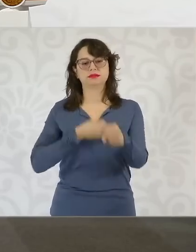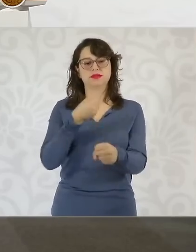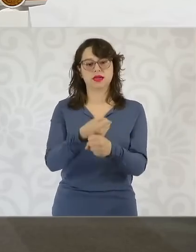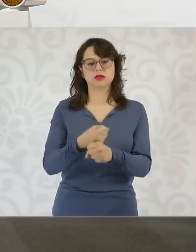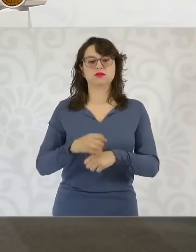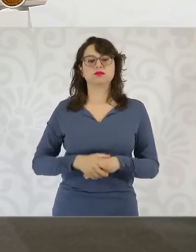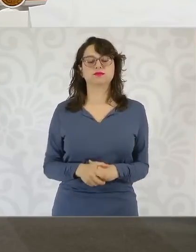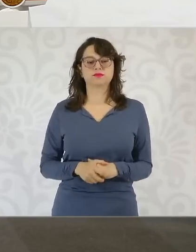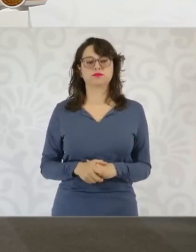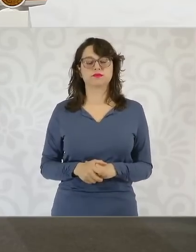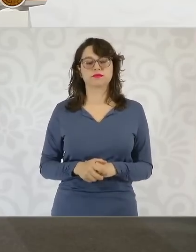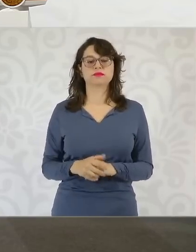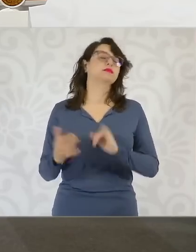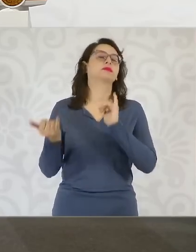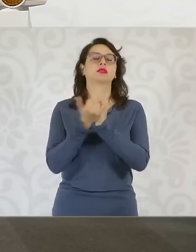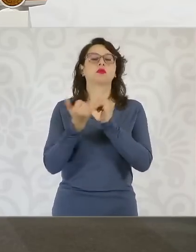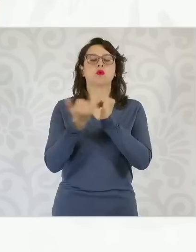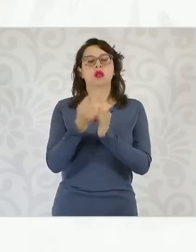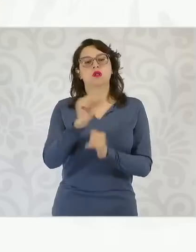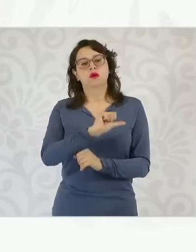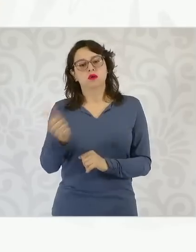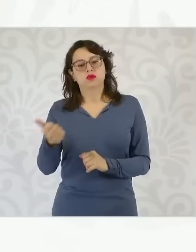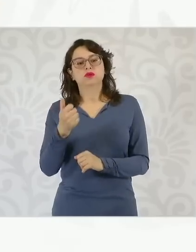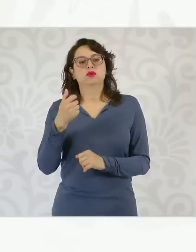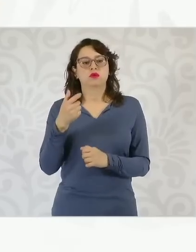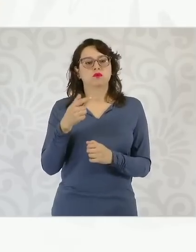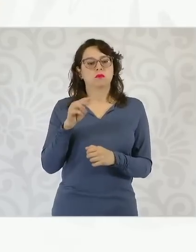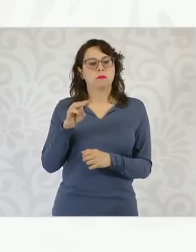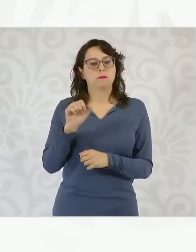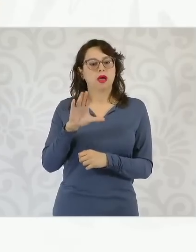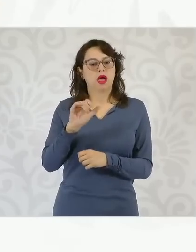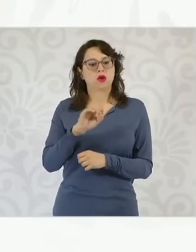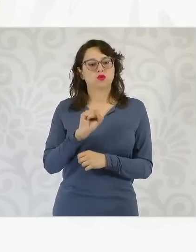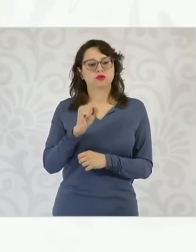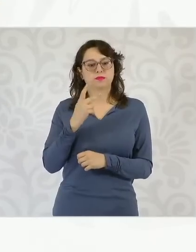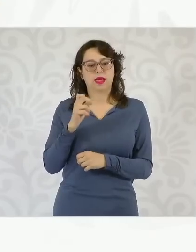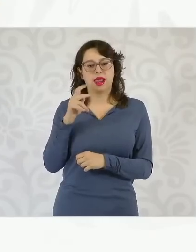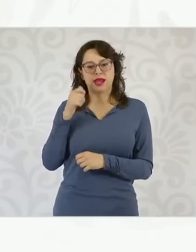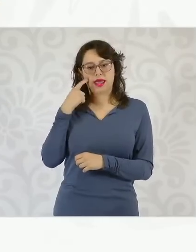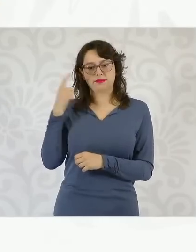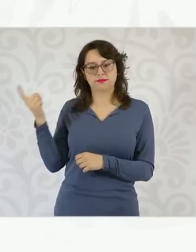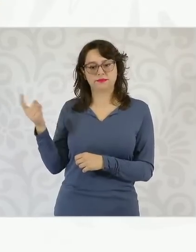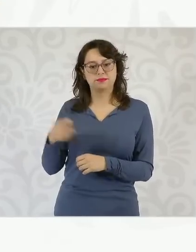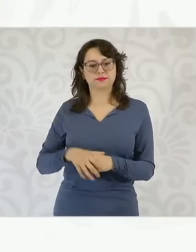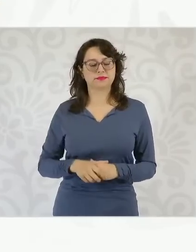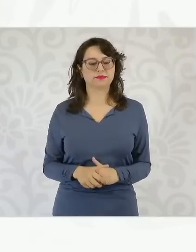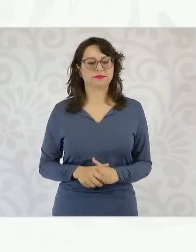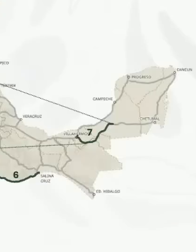macuspana Escárcega iniciamos en los dos extremos tanto en macuspana como en Escárcega iniciamos en